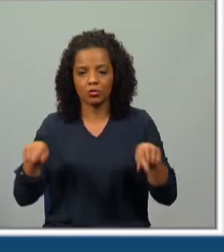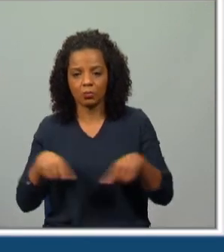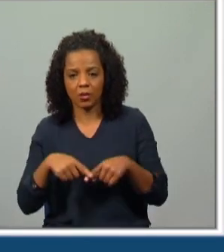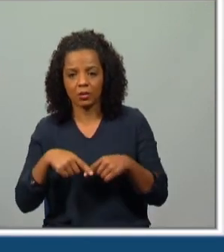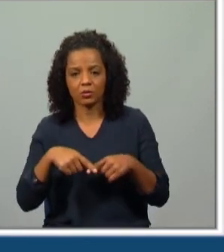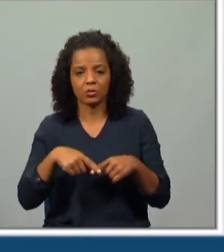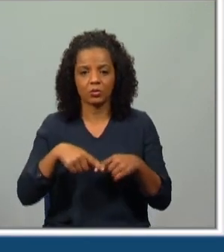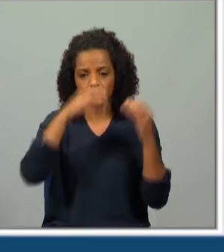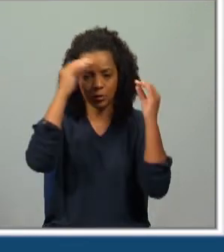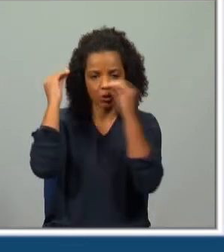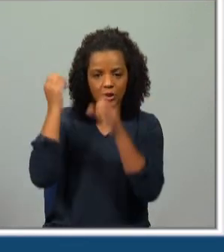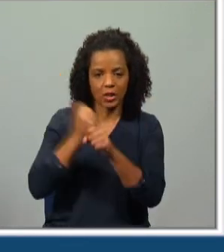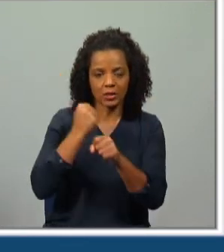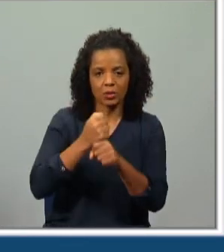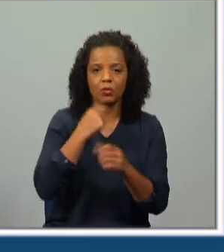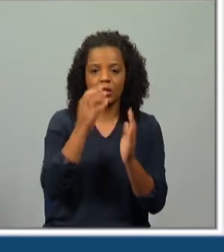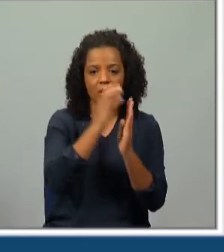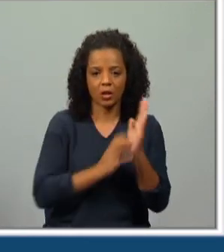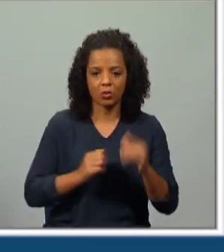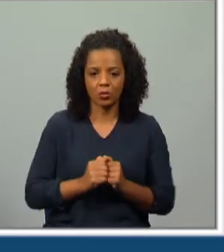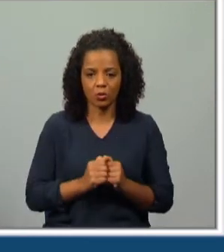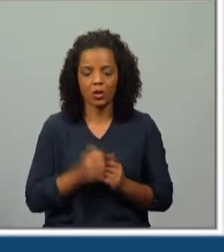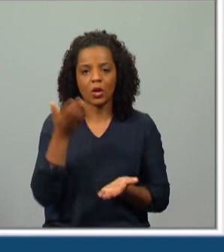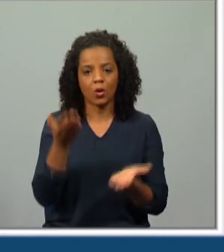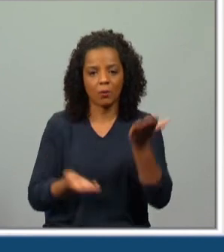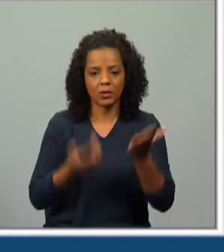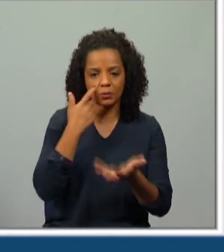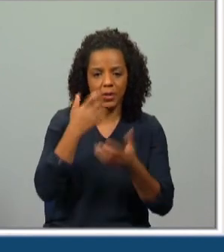o valor específico da comparação o campo é classificado e o campo semântico 比較字段的具體值被分類和語義場